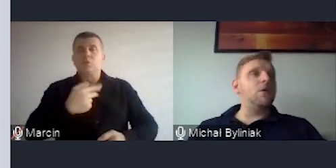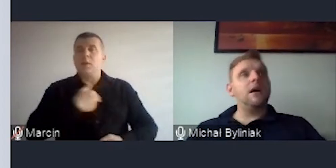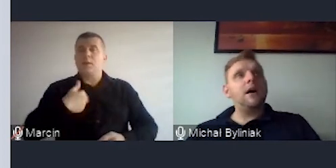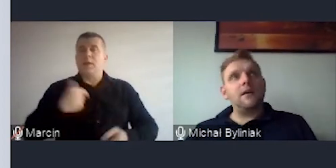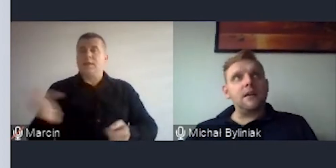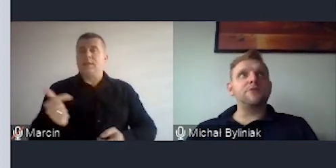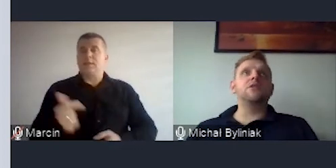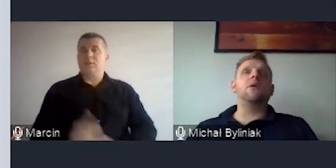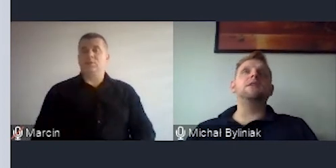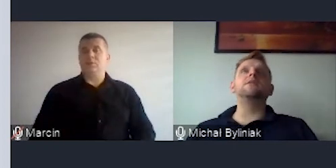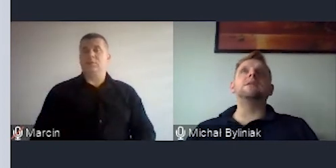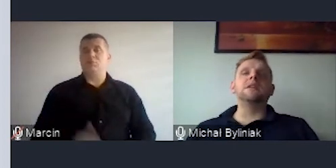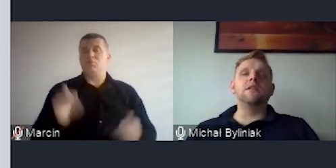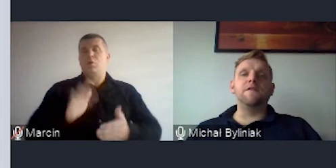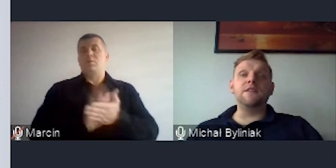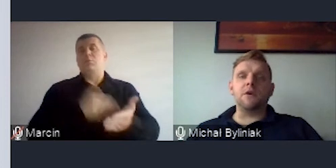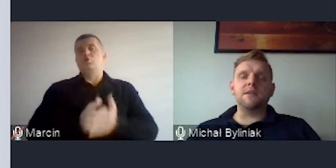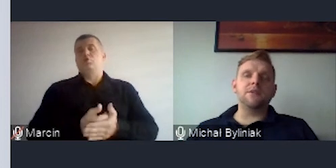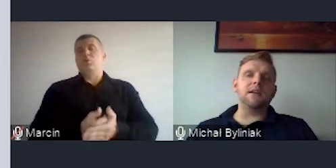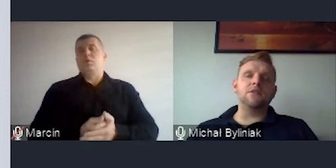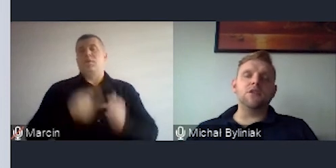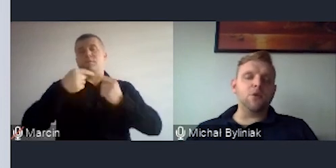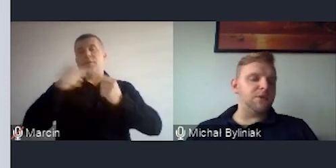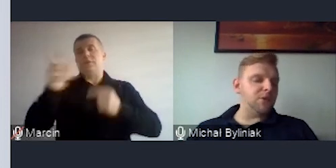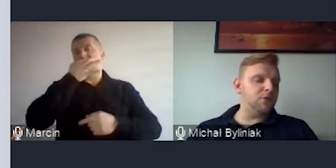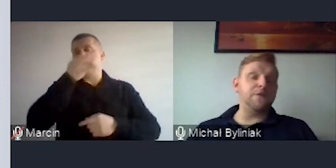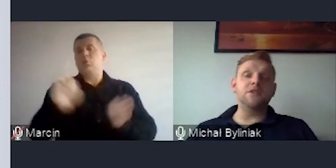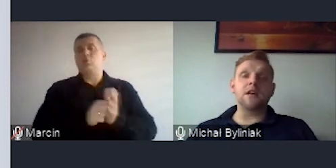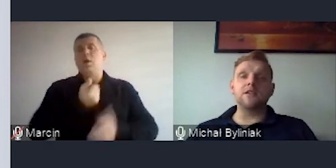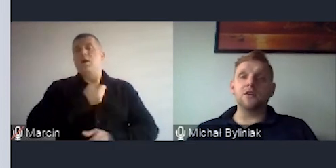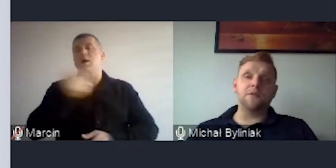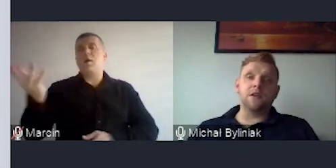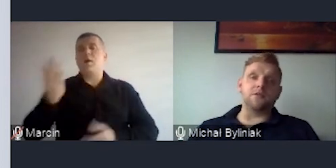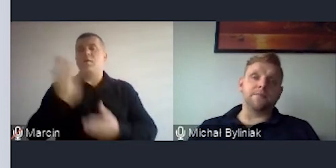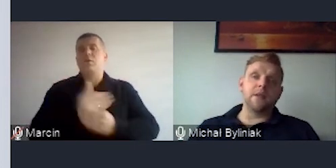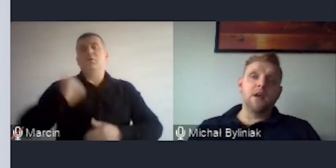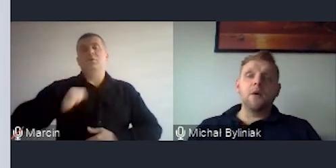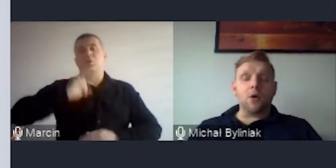Mogę na przykład wysłać zapytanie do kilku podmiotów i czekać na odpowiedzi.